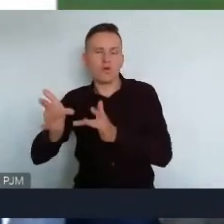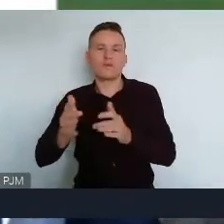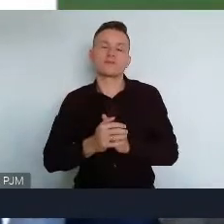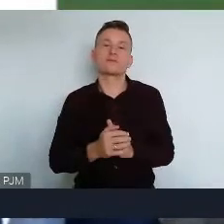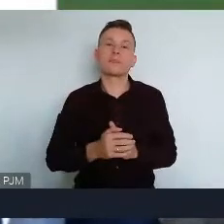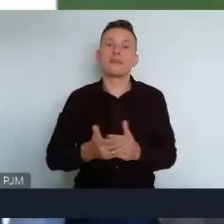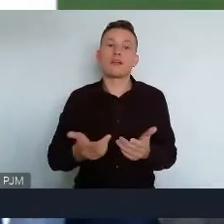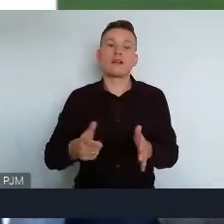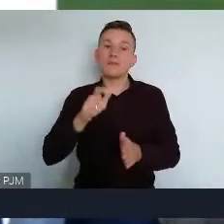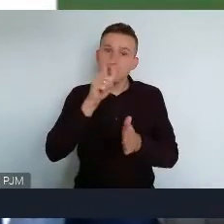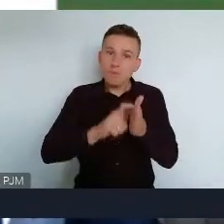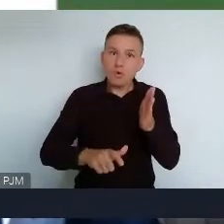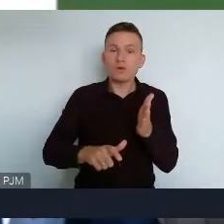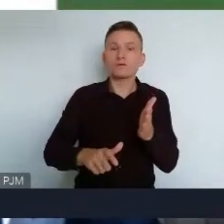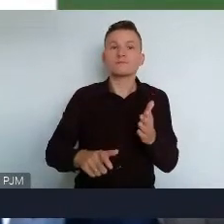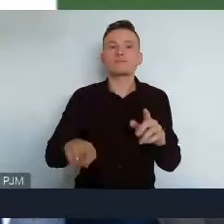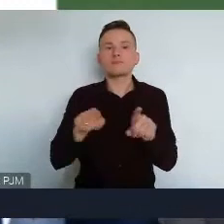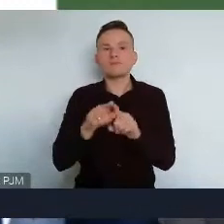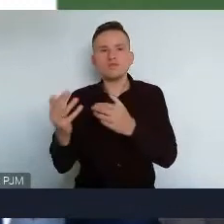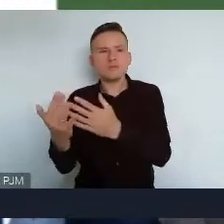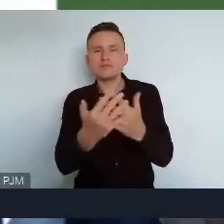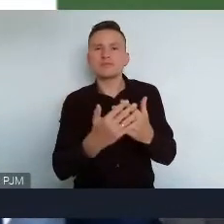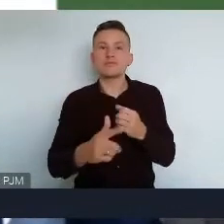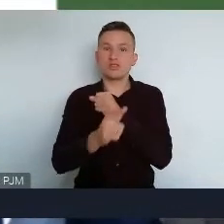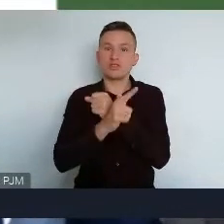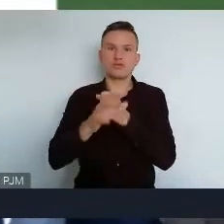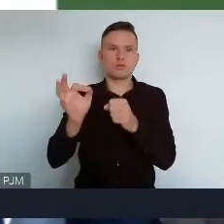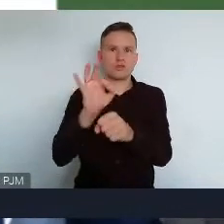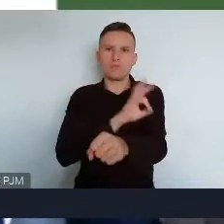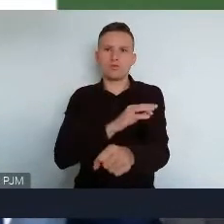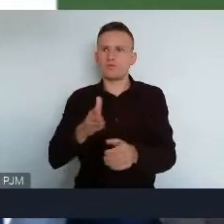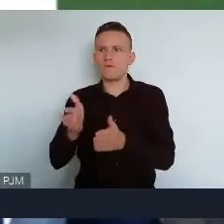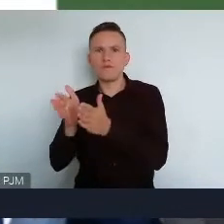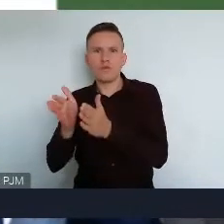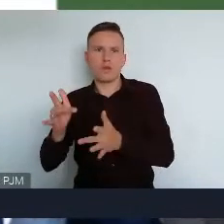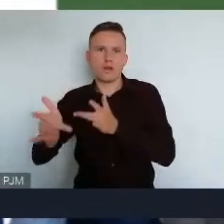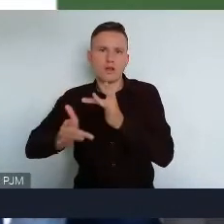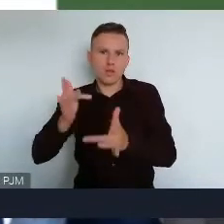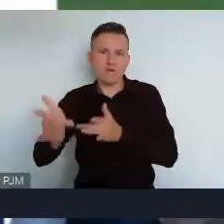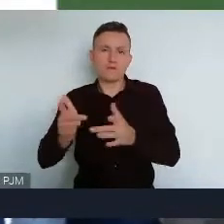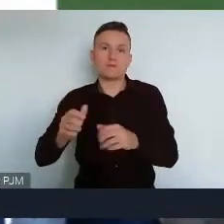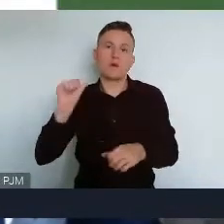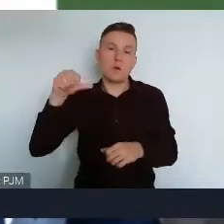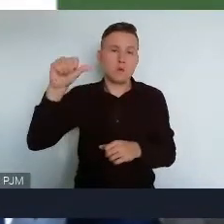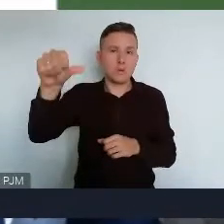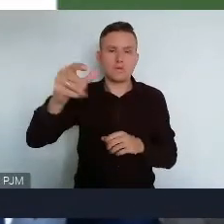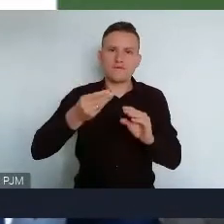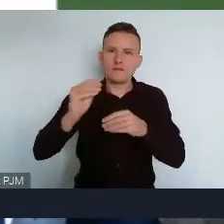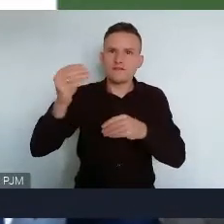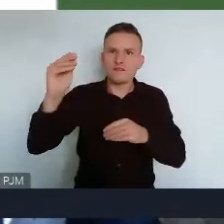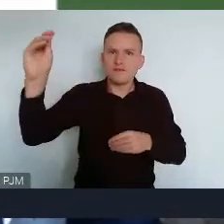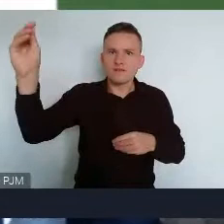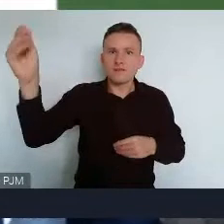mamy prawie 70 kilometrów dróg rowerowych. Z roku na rok tych dróg przybywa. W ramach prowadzonych nowych inwestycji